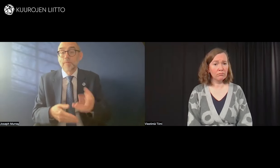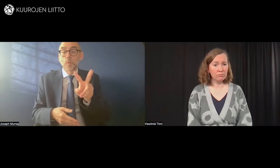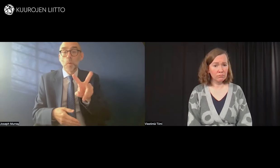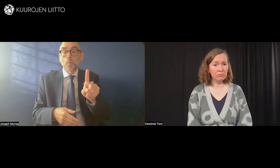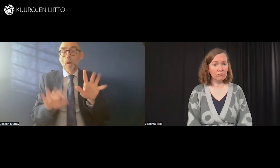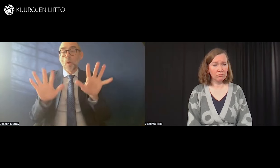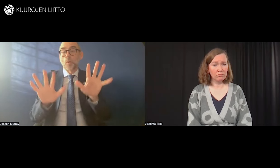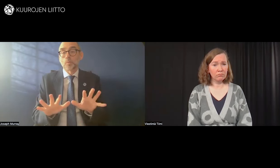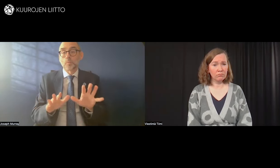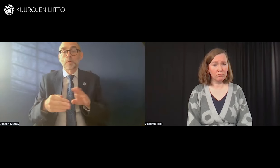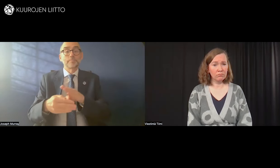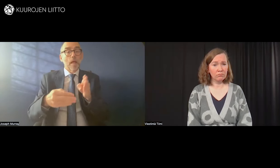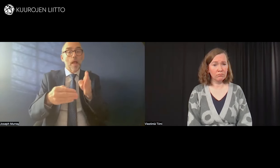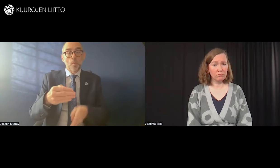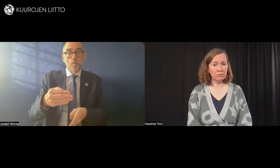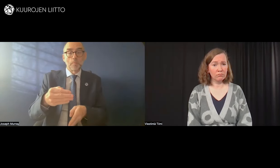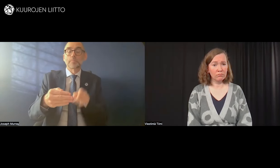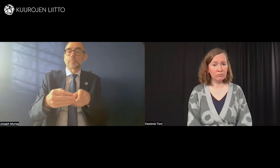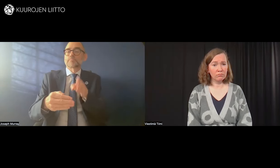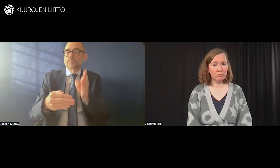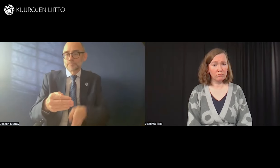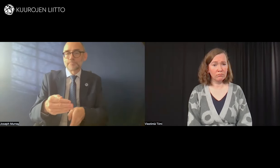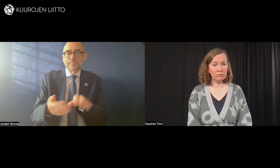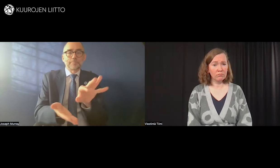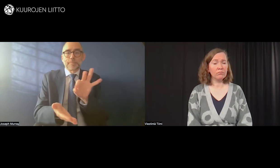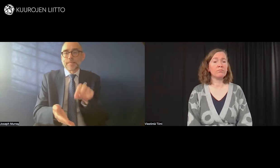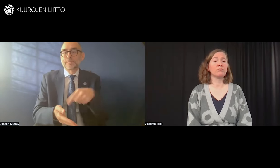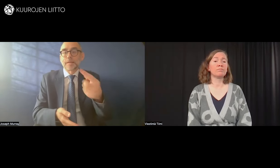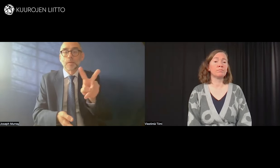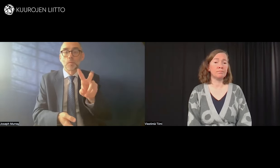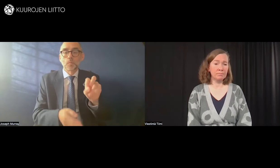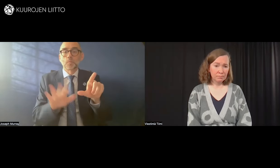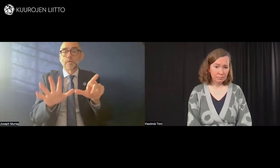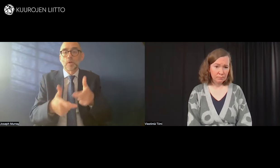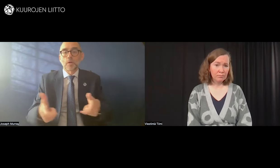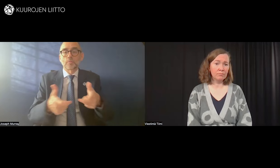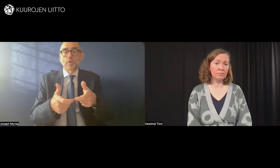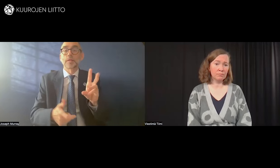21. lokakuuta jälkeen tuloksena on lopullinen 2027 kongressin isäntämaa.